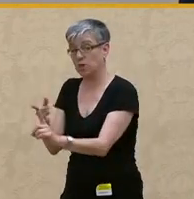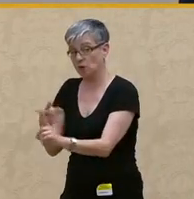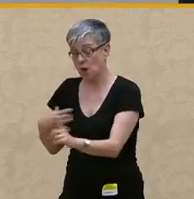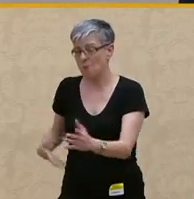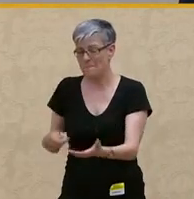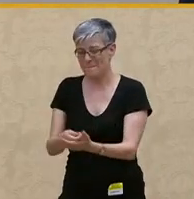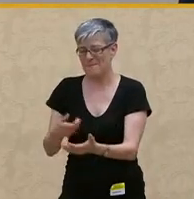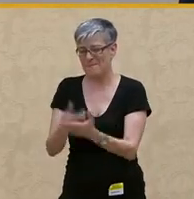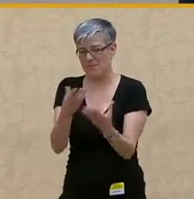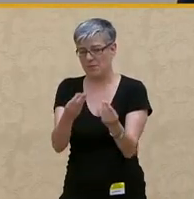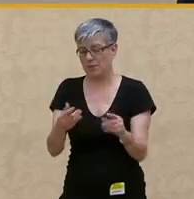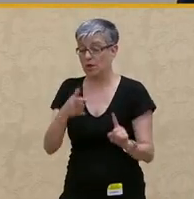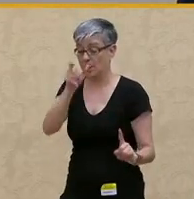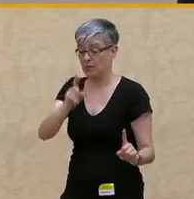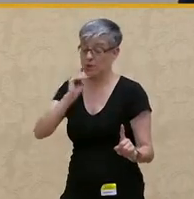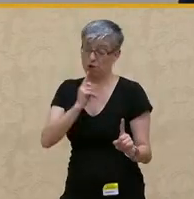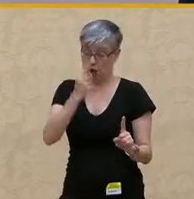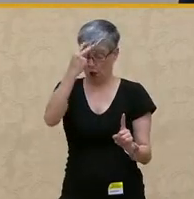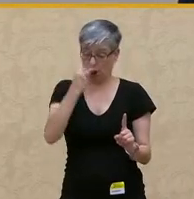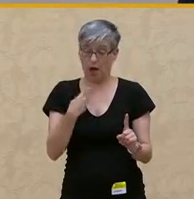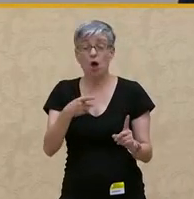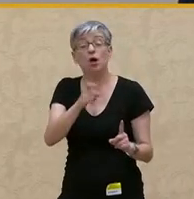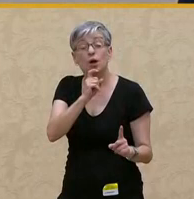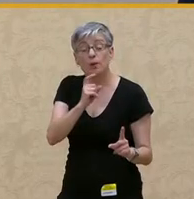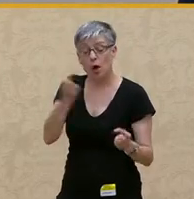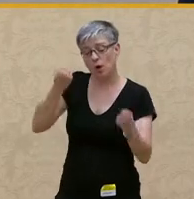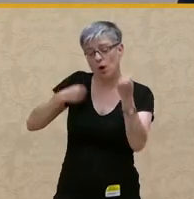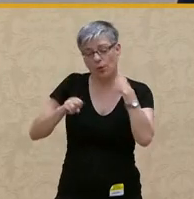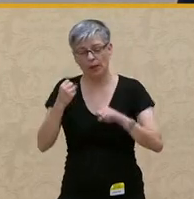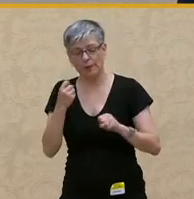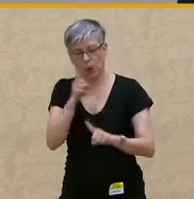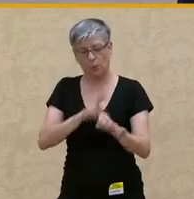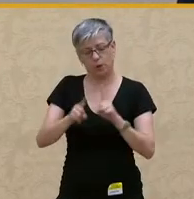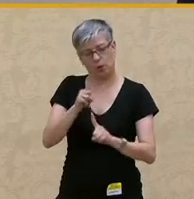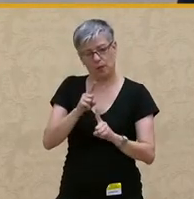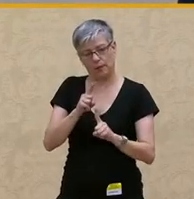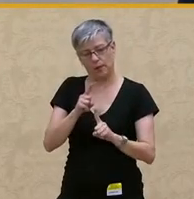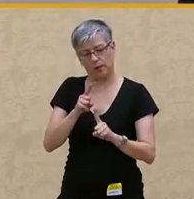Una persona con sordoceguera con problemas de comportamiento a veces requiere máxima